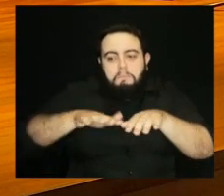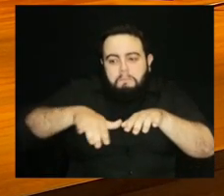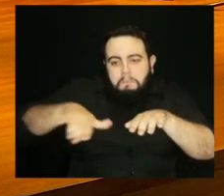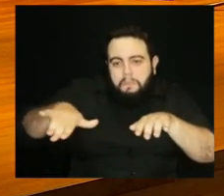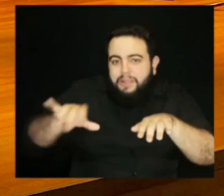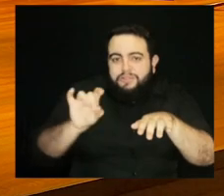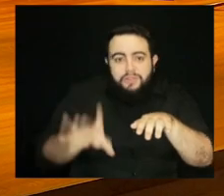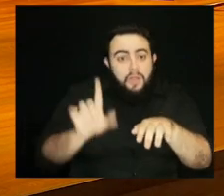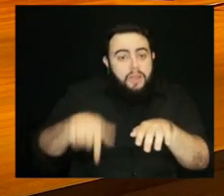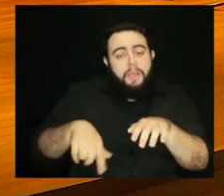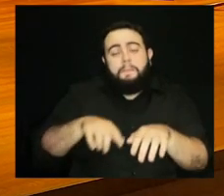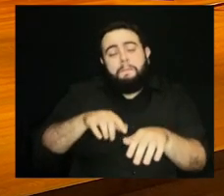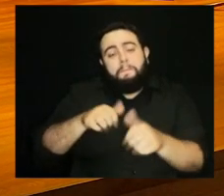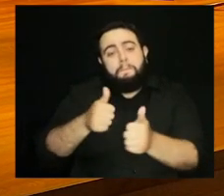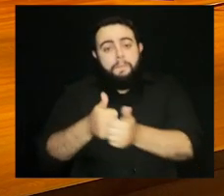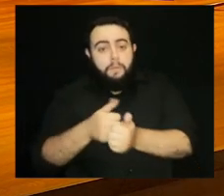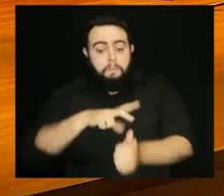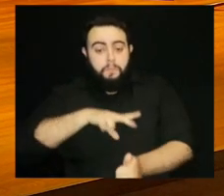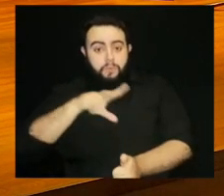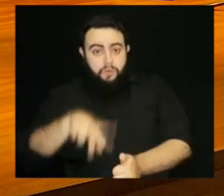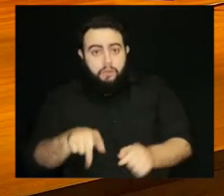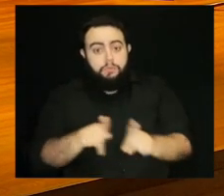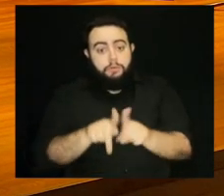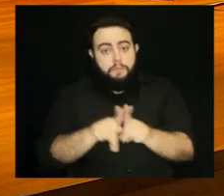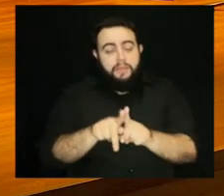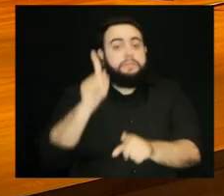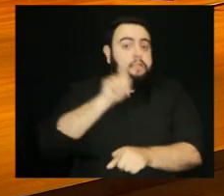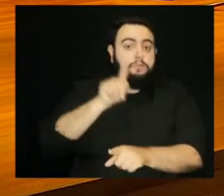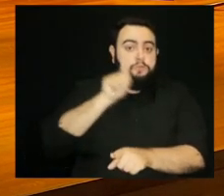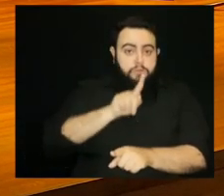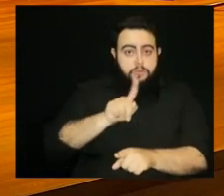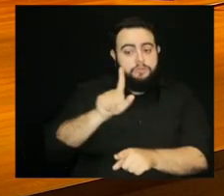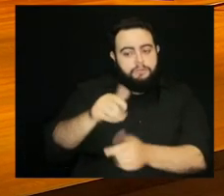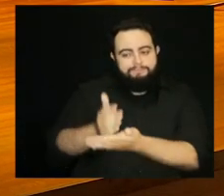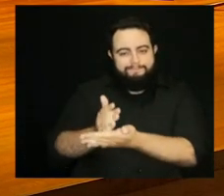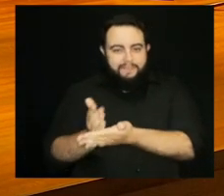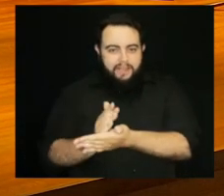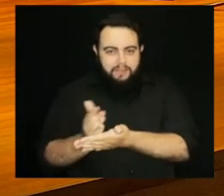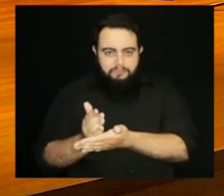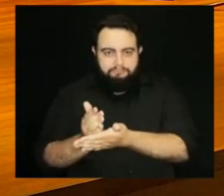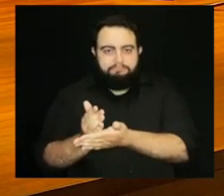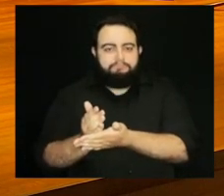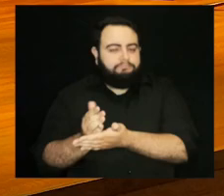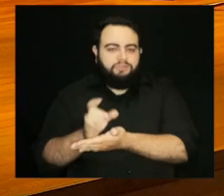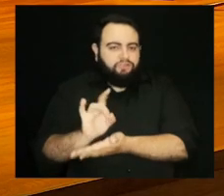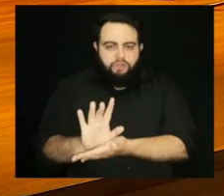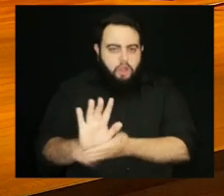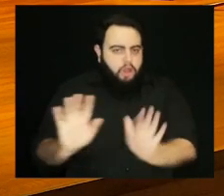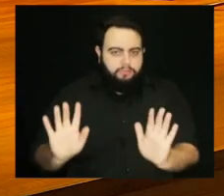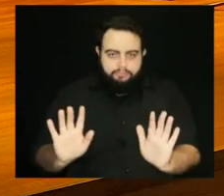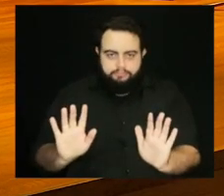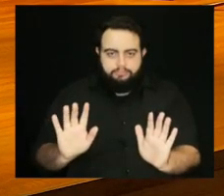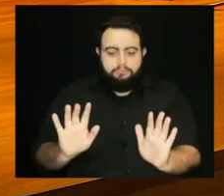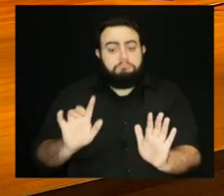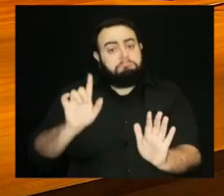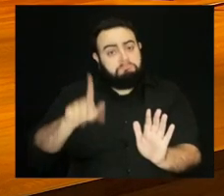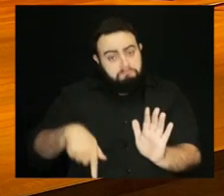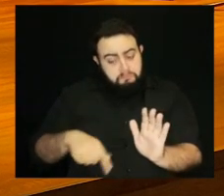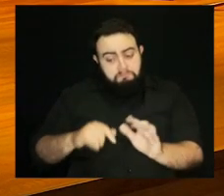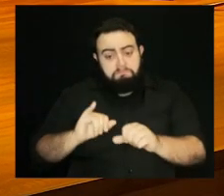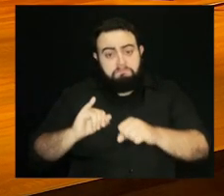Portugal e e os Estados Unidos no meio do Atlântico e são várias ilhas